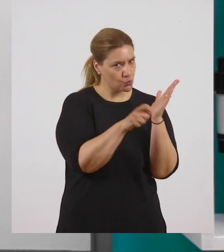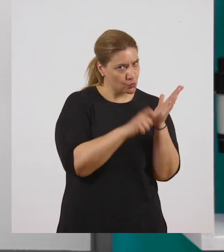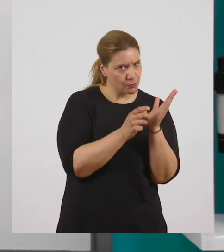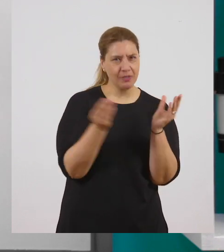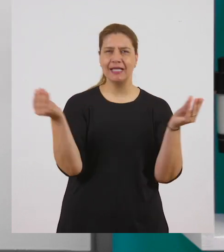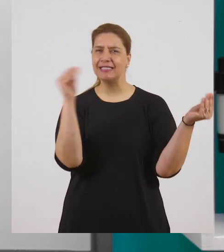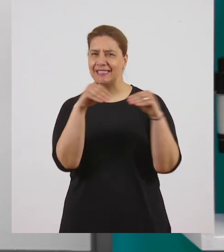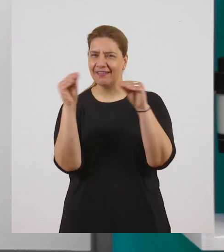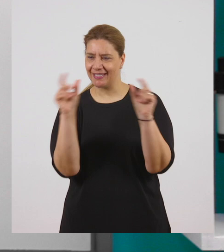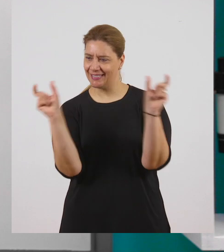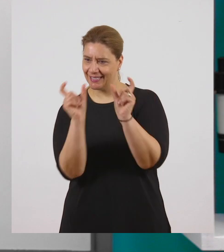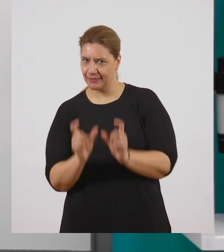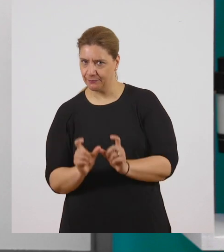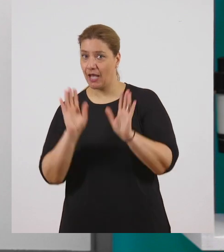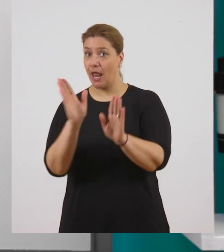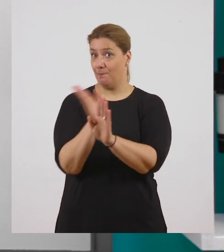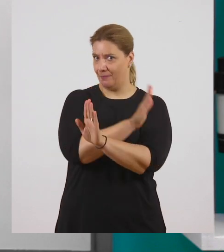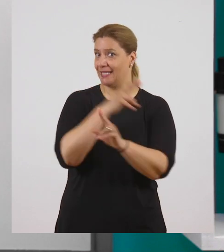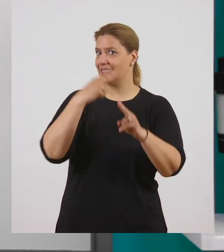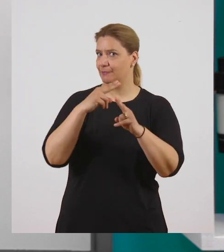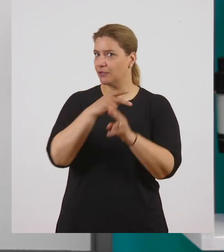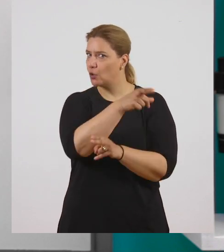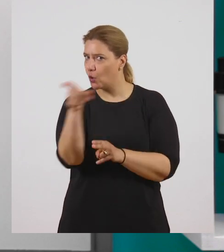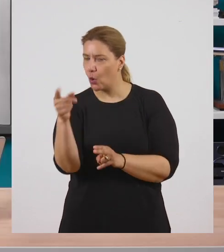Σημαντικό είναι όμως πρώτα να δούμε και να θυμηθούμε κάποια πράγματα,